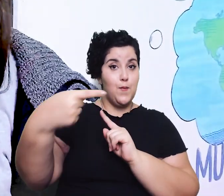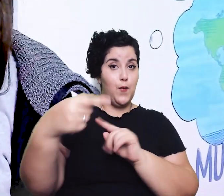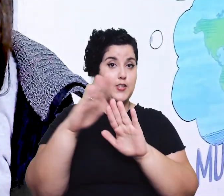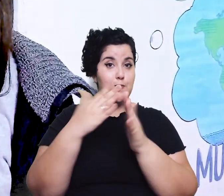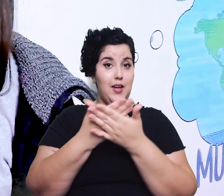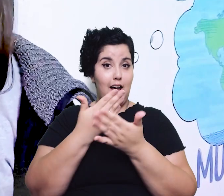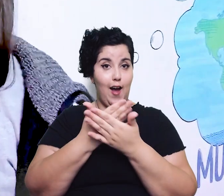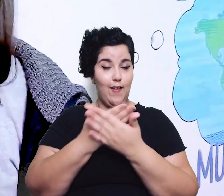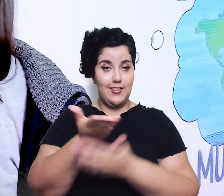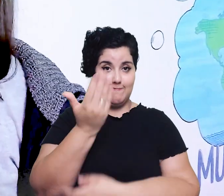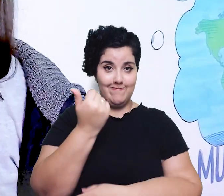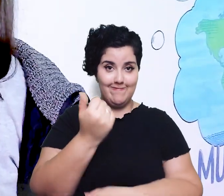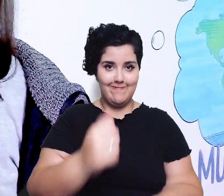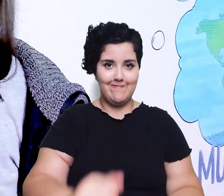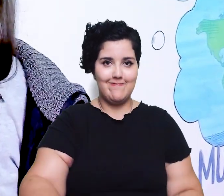pra próxima aula. 💛